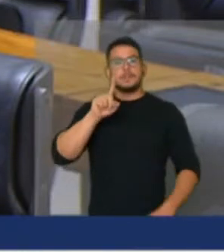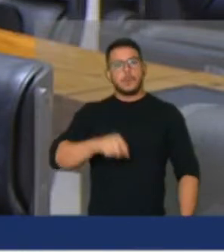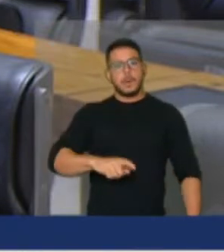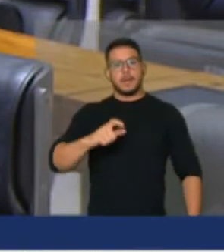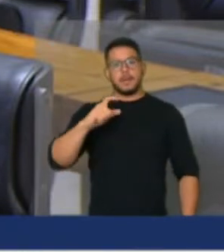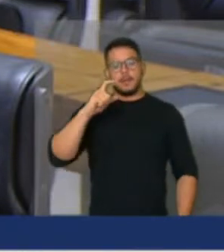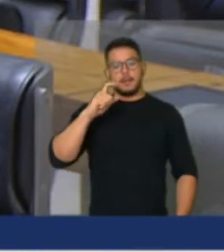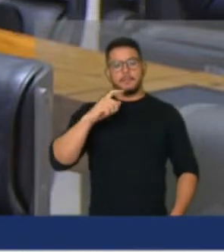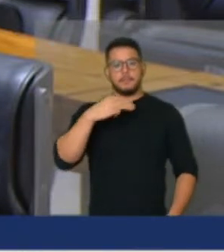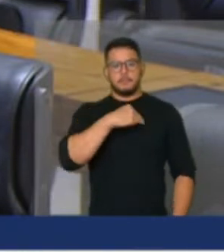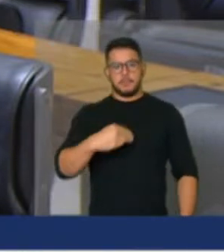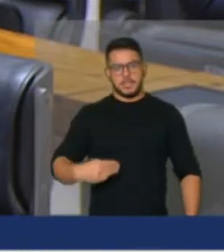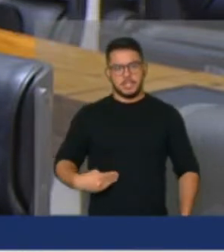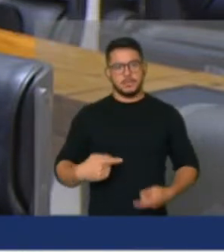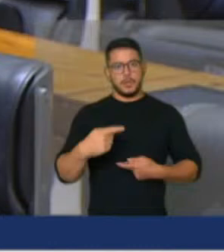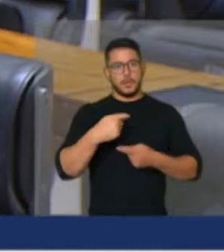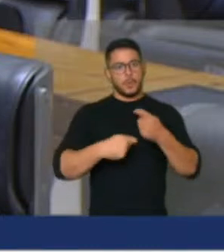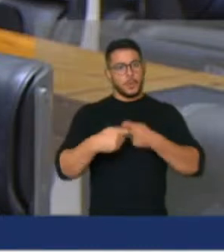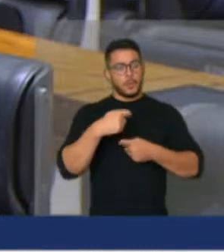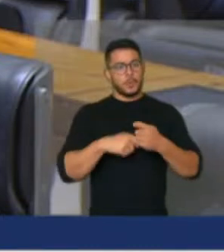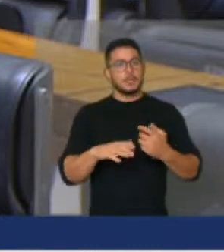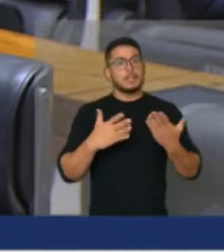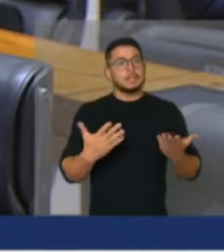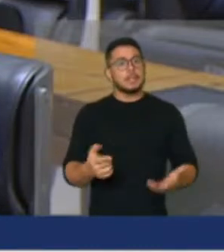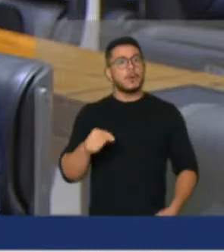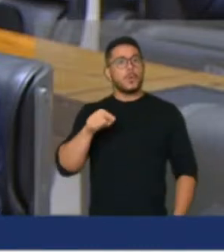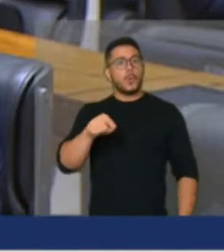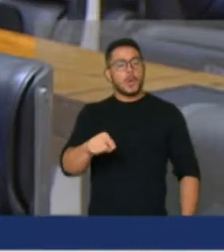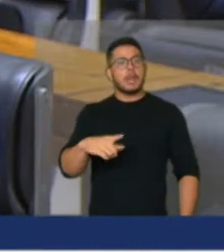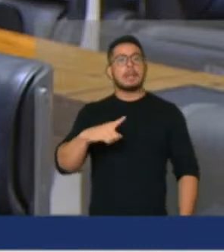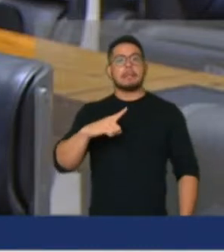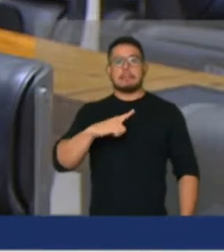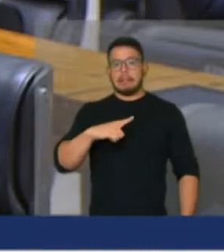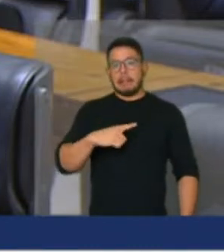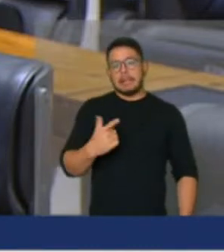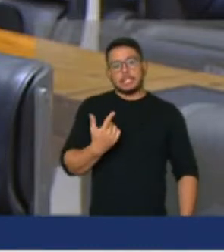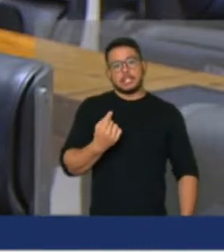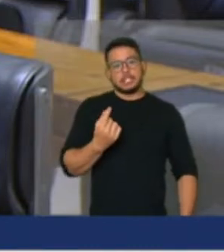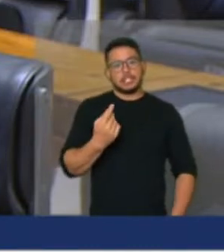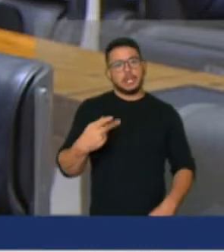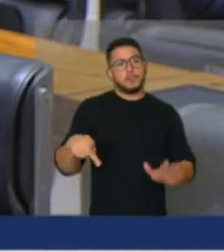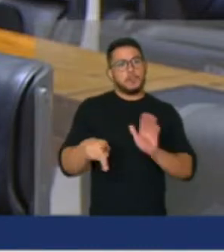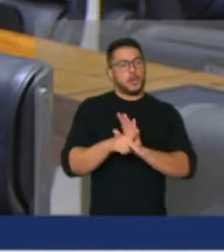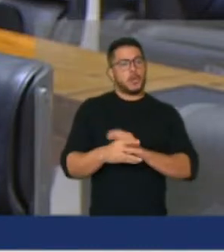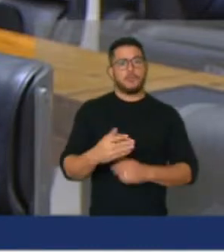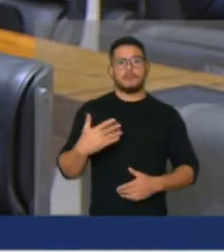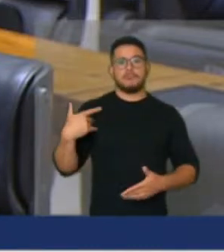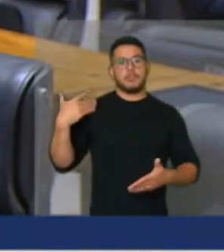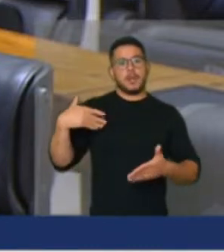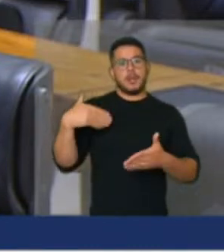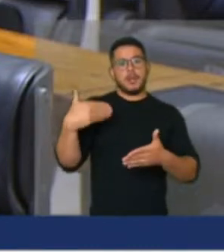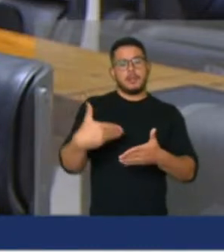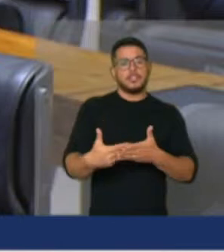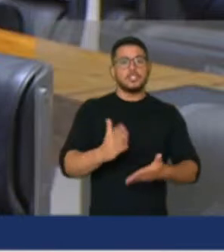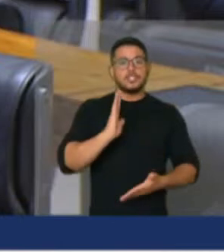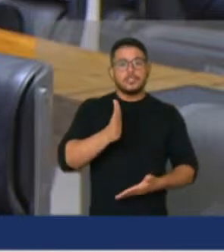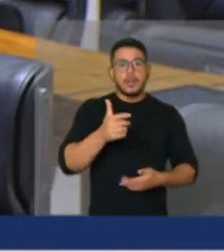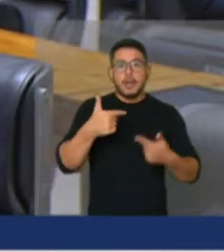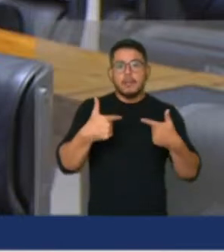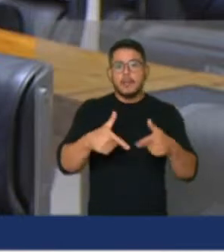DA VIDA INTEIRA. TRABALHOU MUITO TEMPO NO MERCADO FINANCEIRO. É NATURAL QUE ELE TENHA ESSE DINHEIRO LÁ FORA.